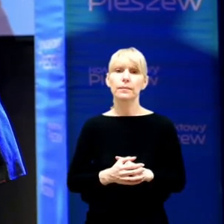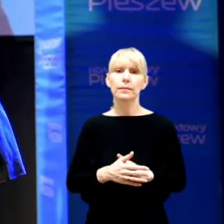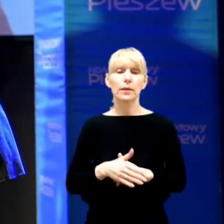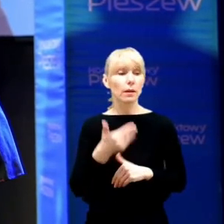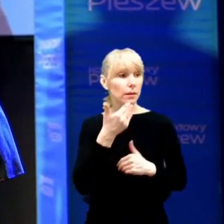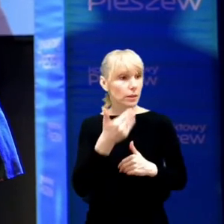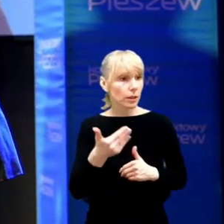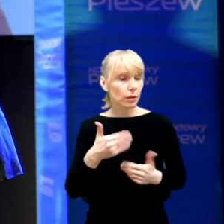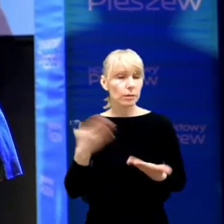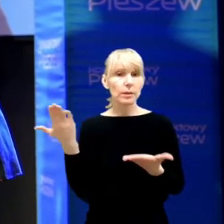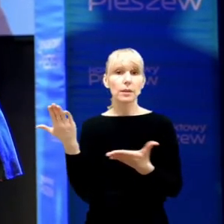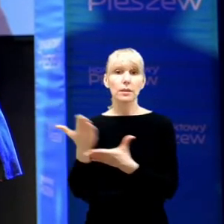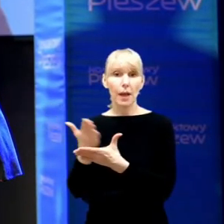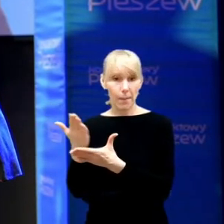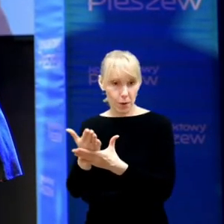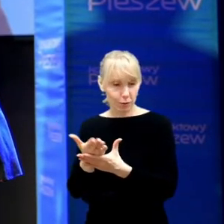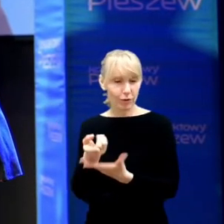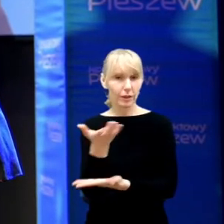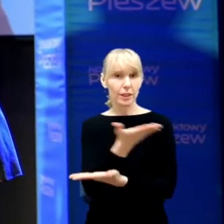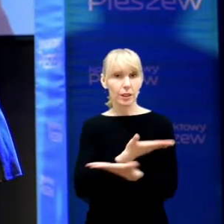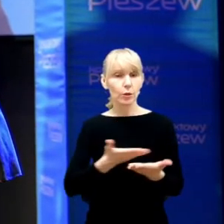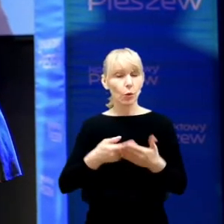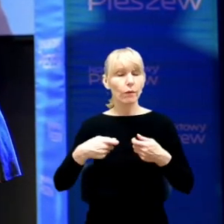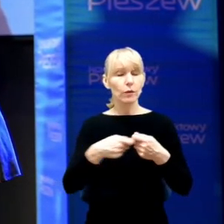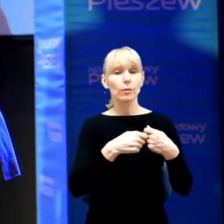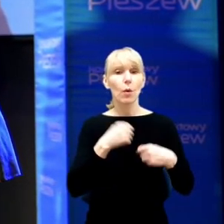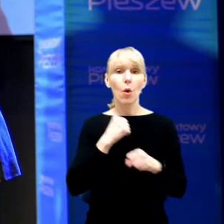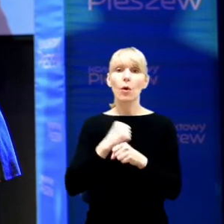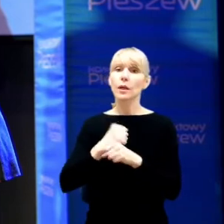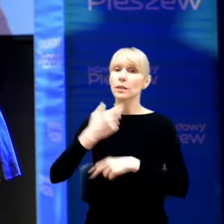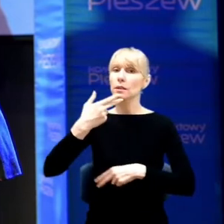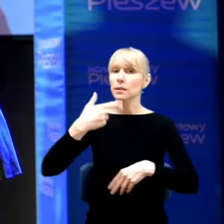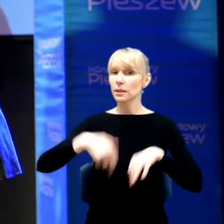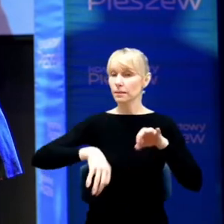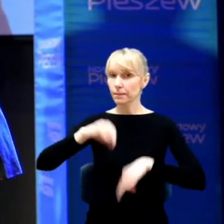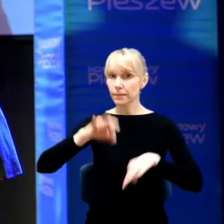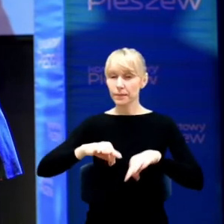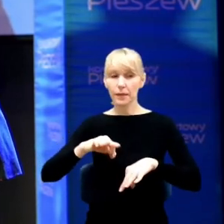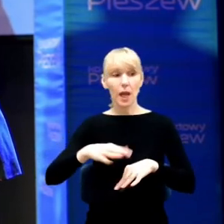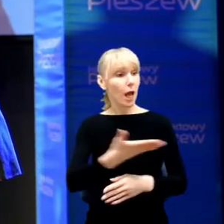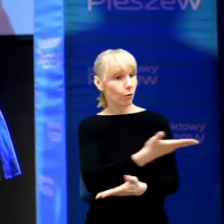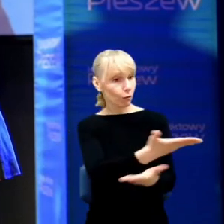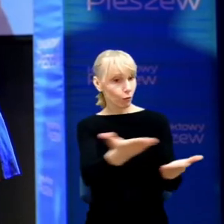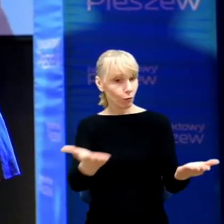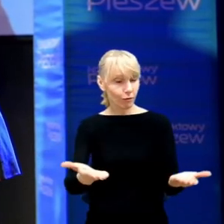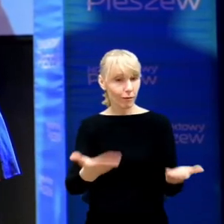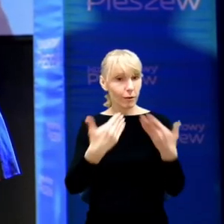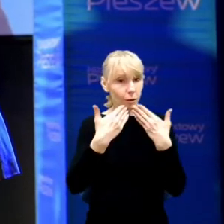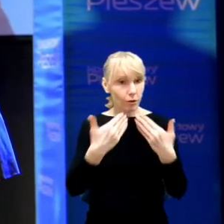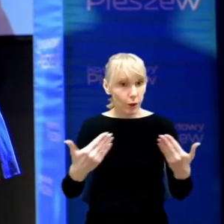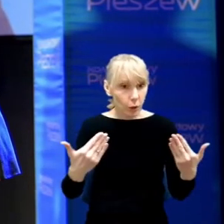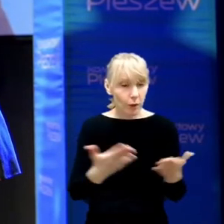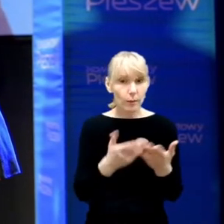i za współorganizację tego seminarium. Państwu za to, że chcą wziąć udział w tym wydarzeniu,